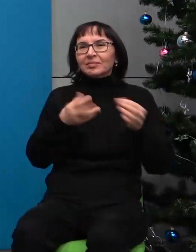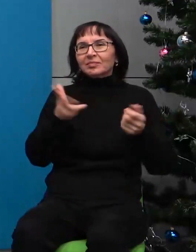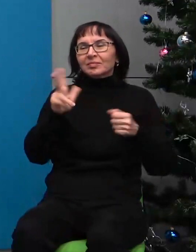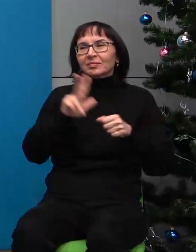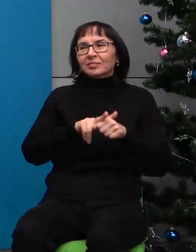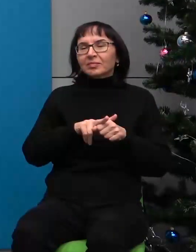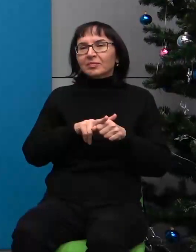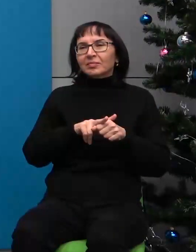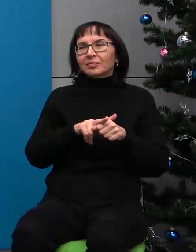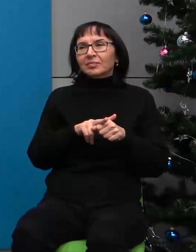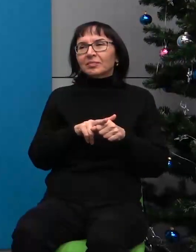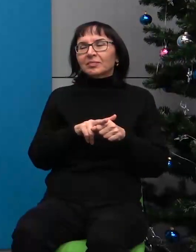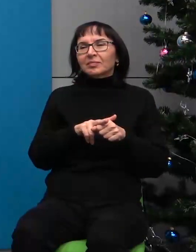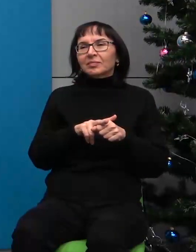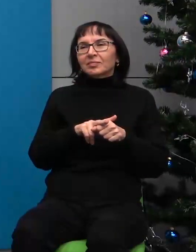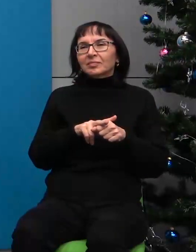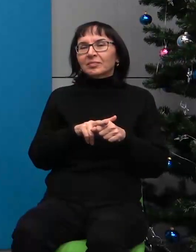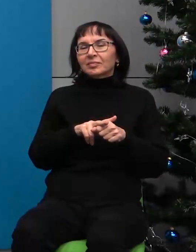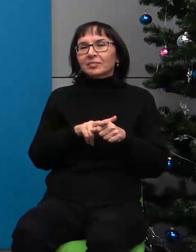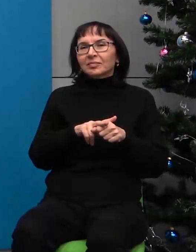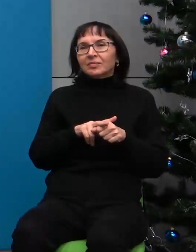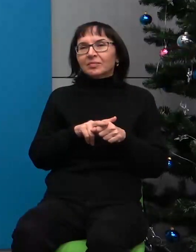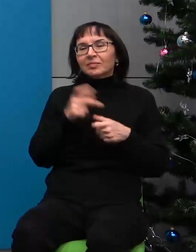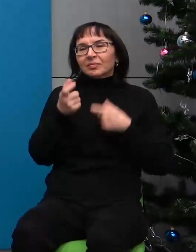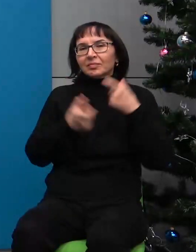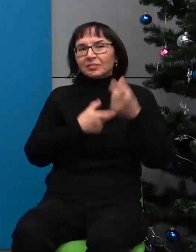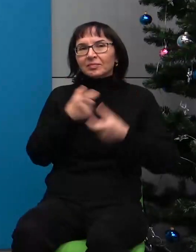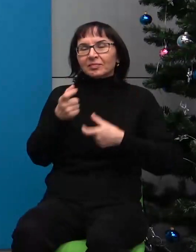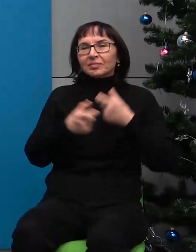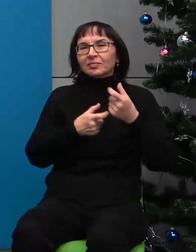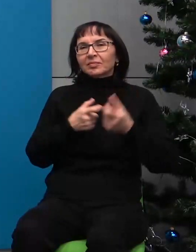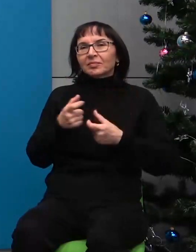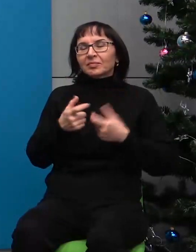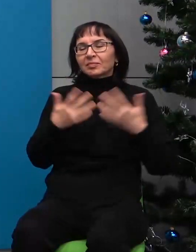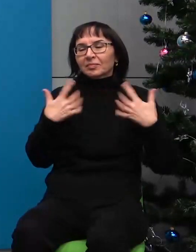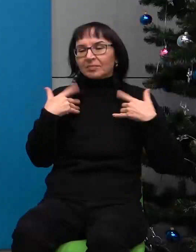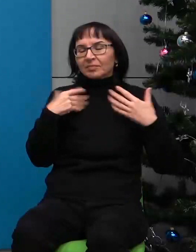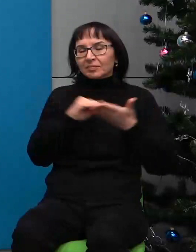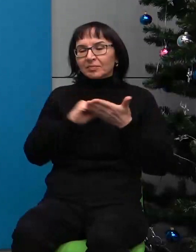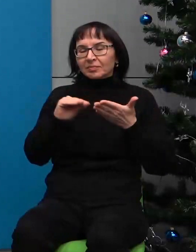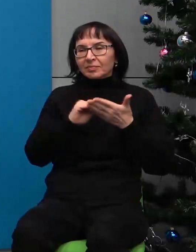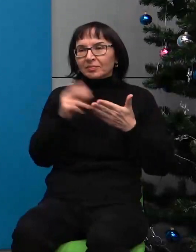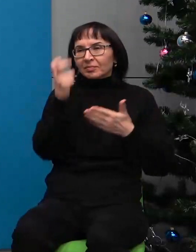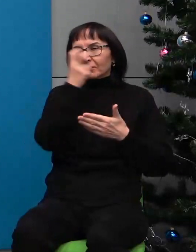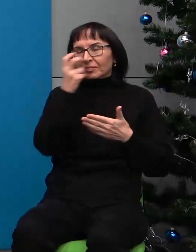To bycie pisarzem czynią ciekawym. Albo jak pisałem jedno opowiadanie kryminalne